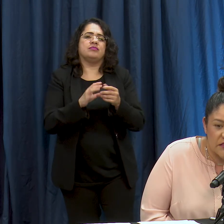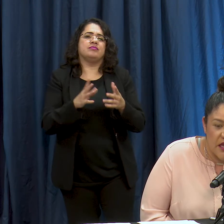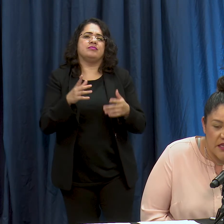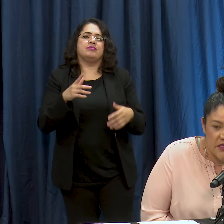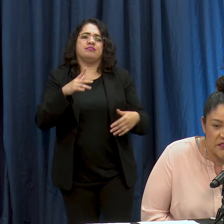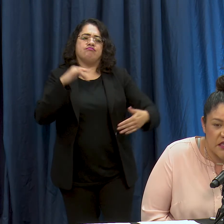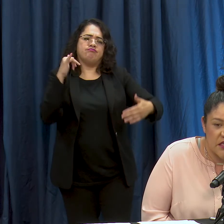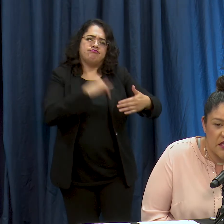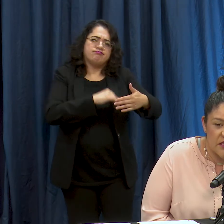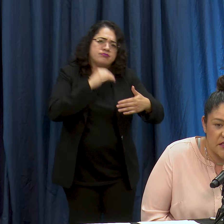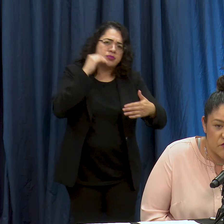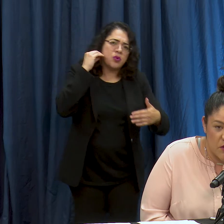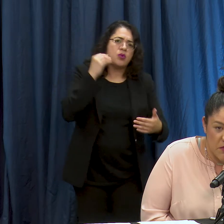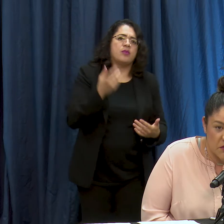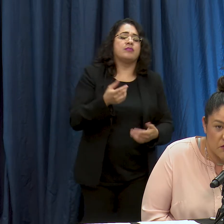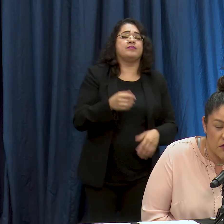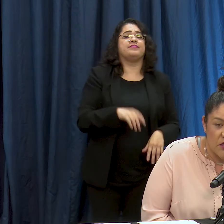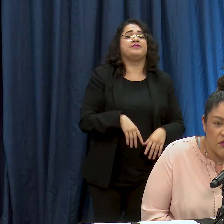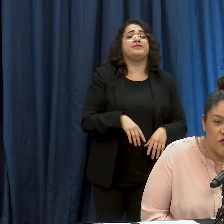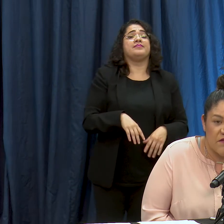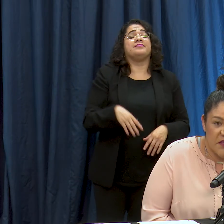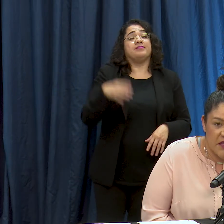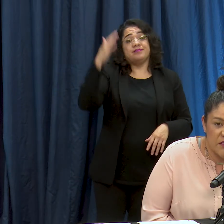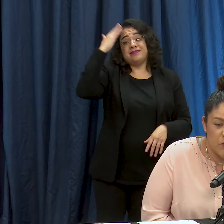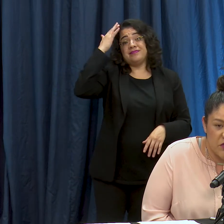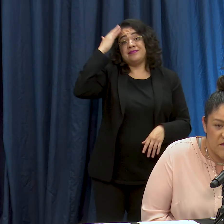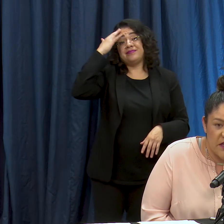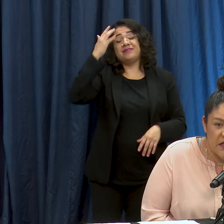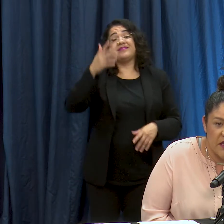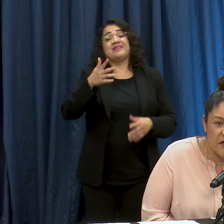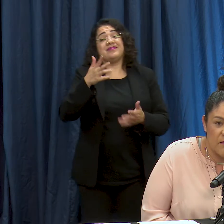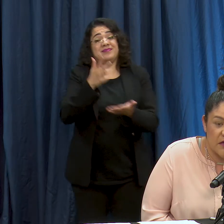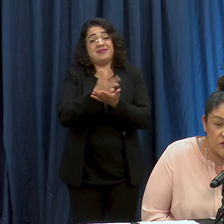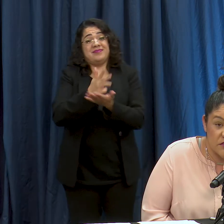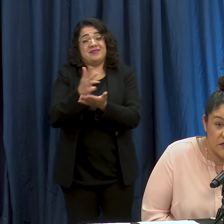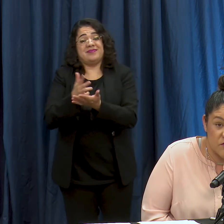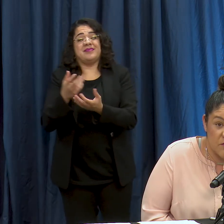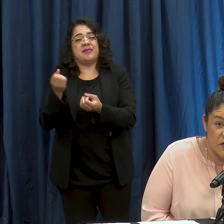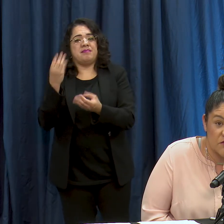que es y el estacionamiento toda VI disponible a Barrios estacionamientos